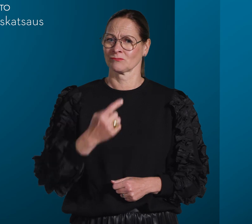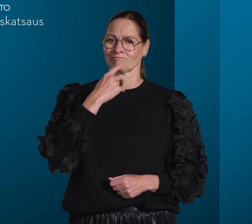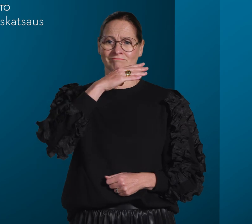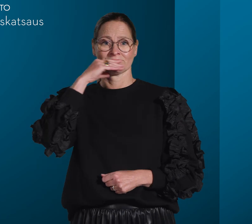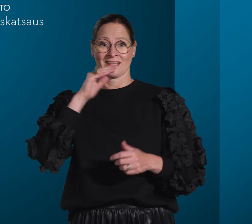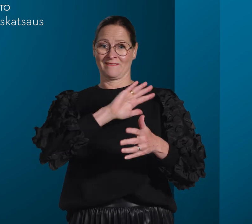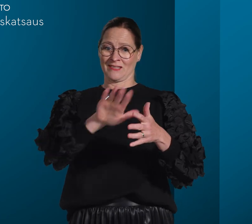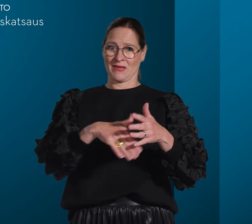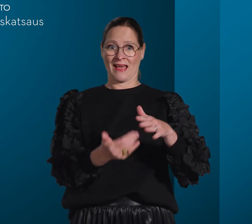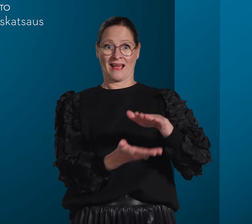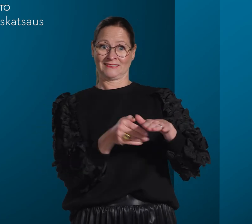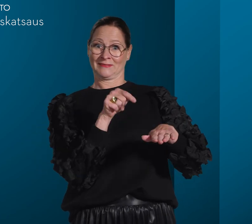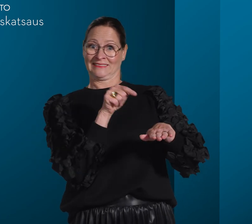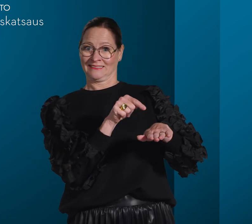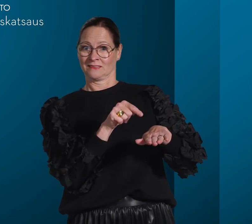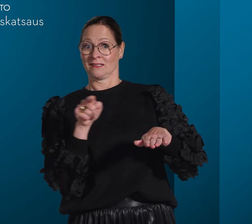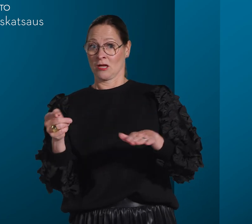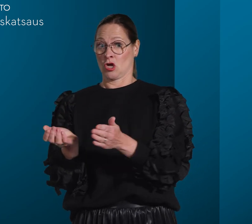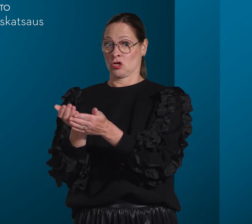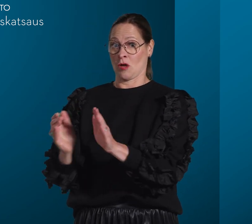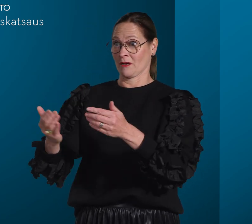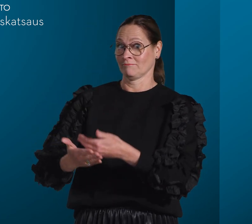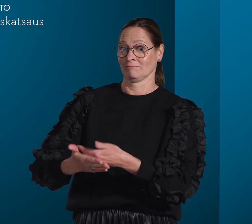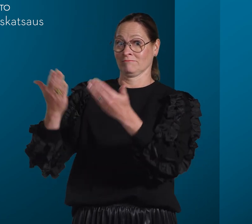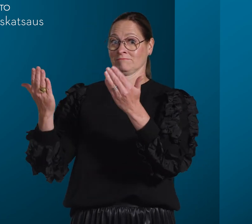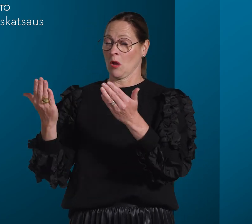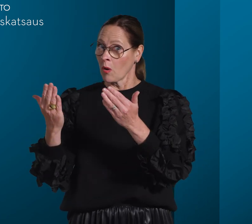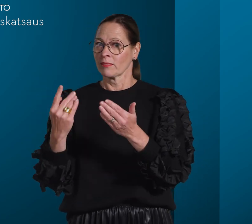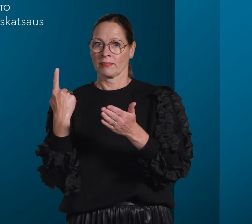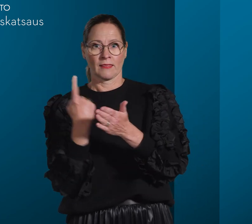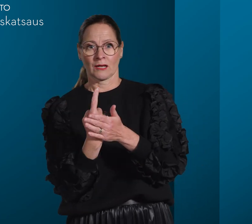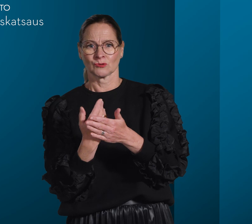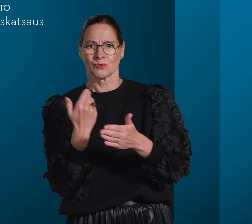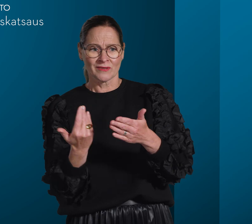Korpuksen julkaisu on tärkeää suomenruotsalaisen viittomakielen -